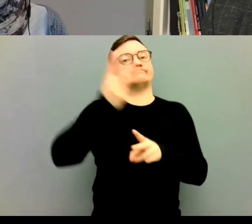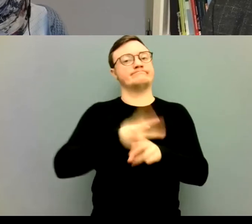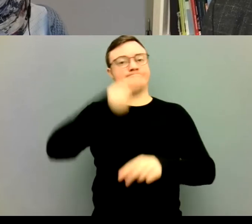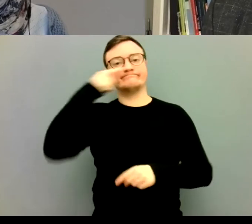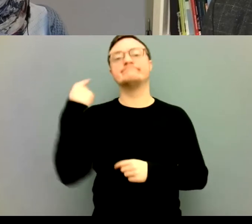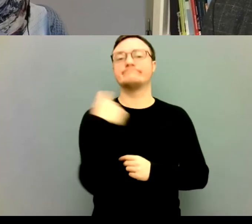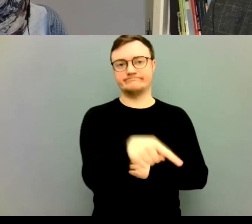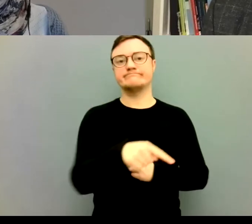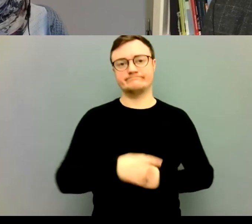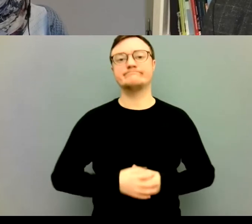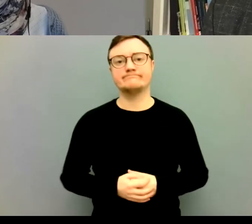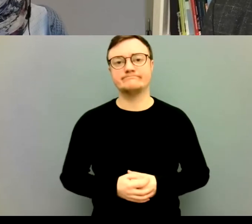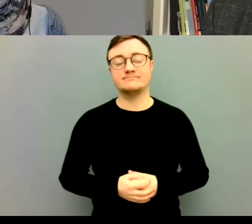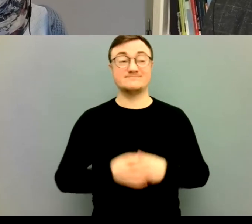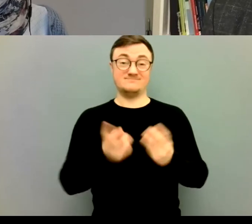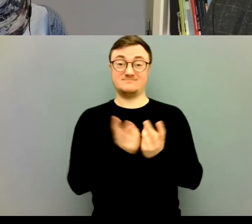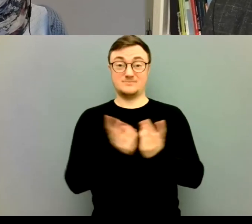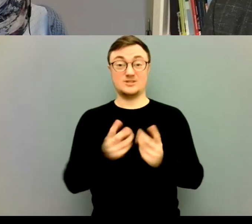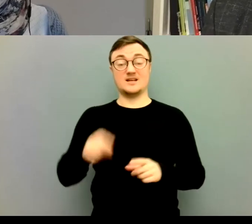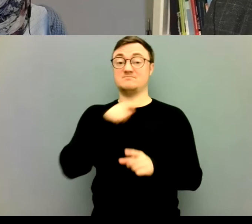funktionsnedsättning drabbas stenhårt.